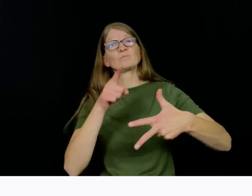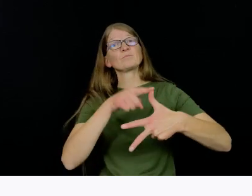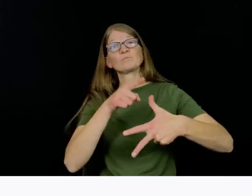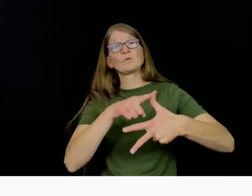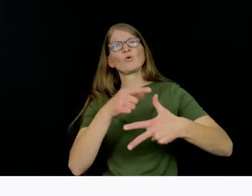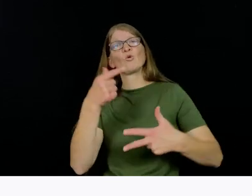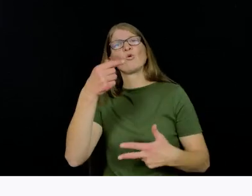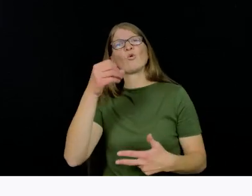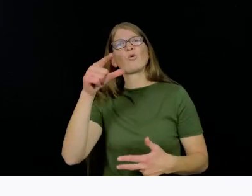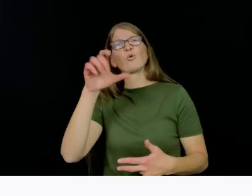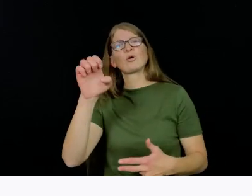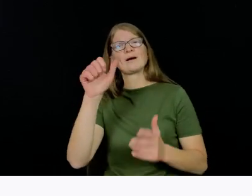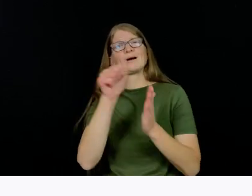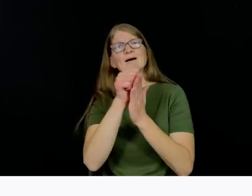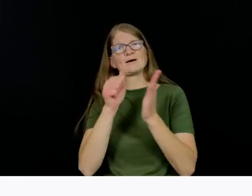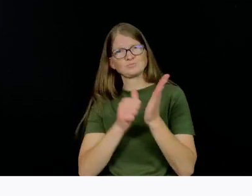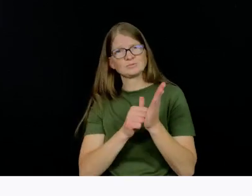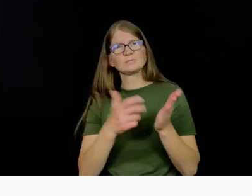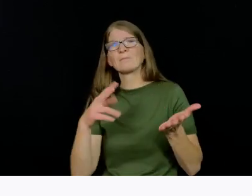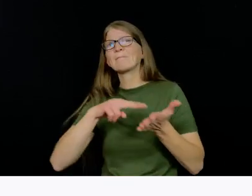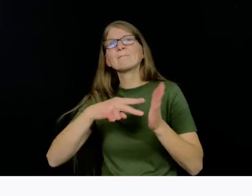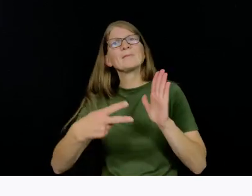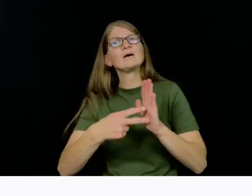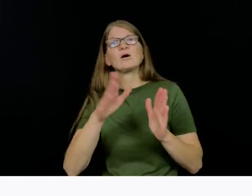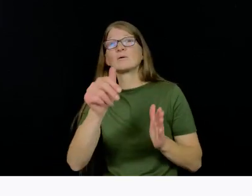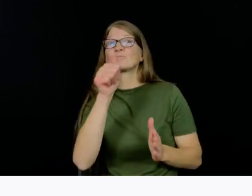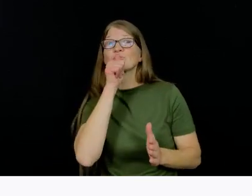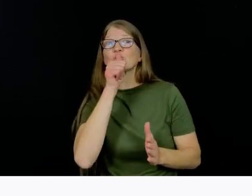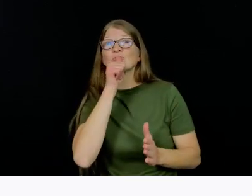الذي يحتوي على جميع إعدادات الخصوصية سهلة الاستخدام في مكان واحد